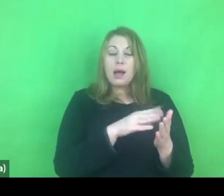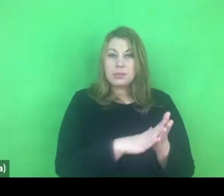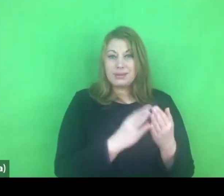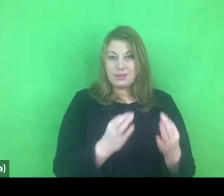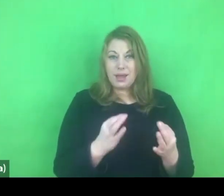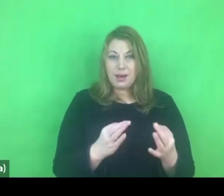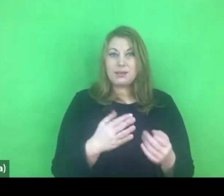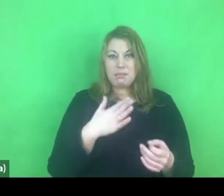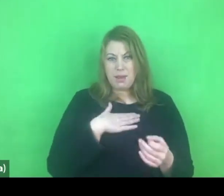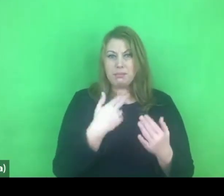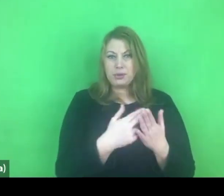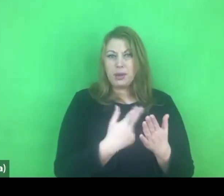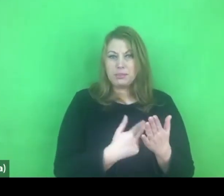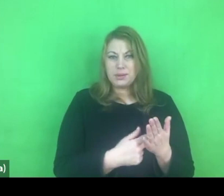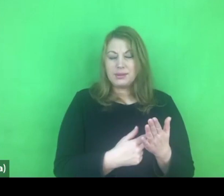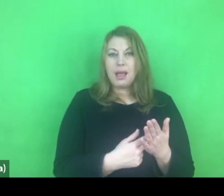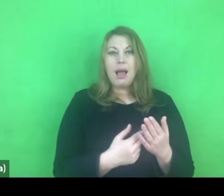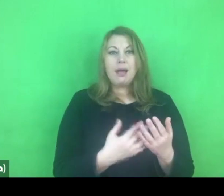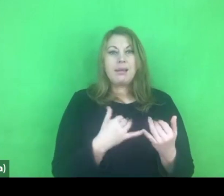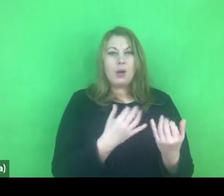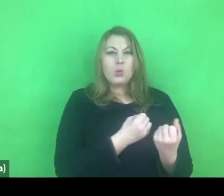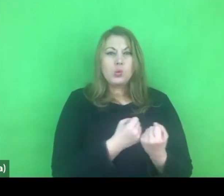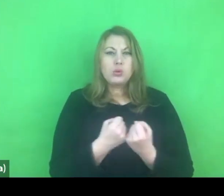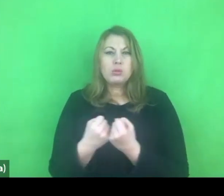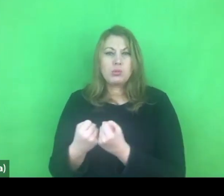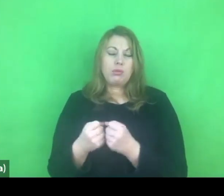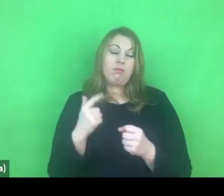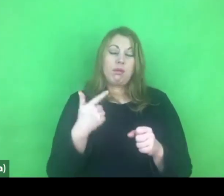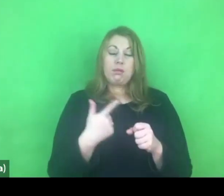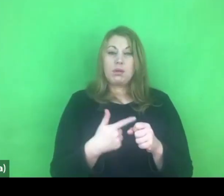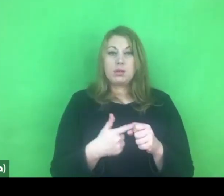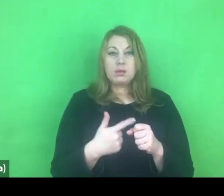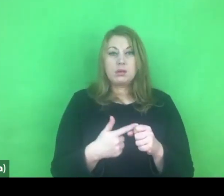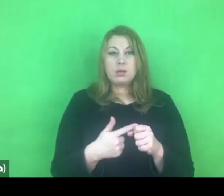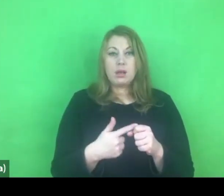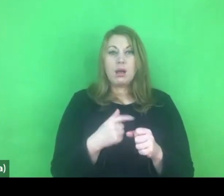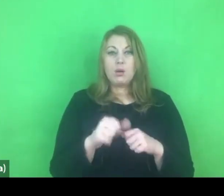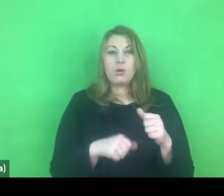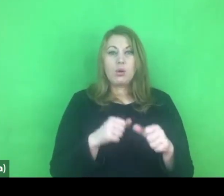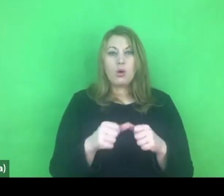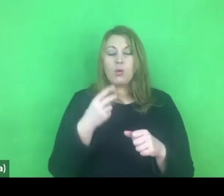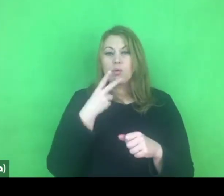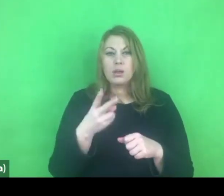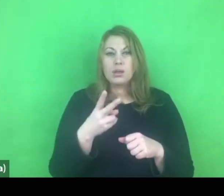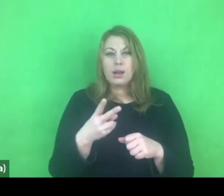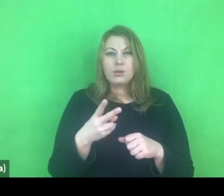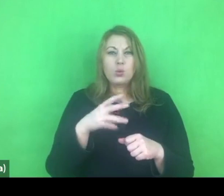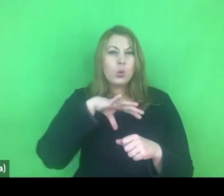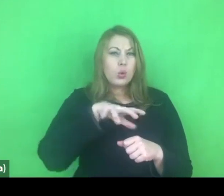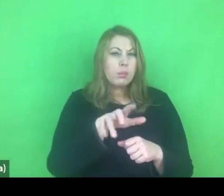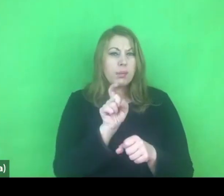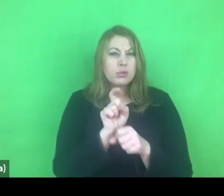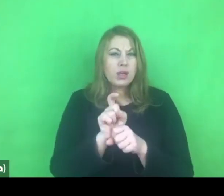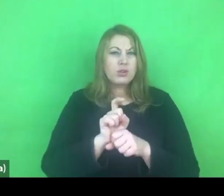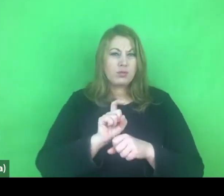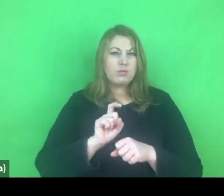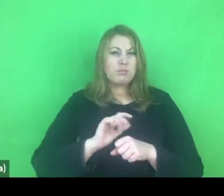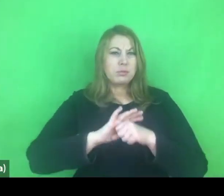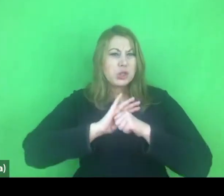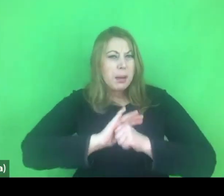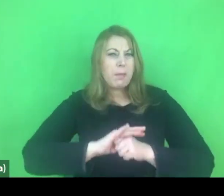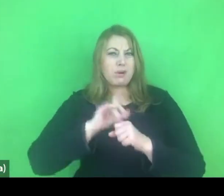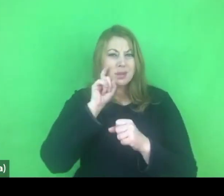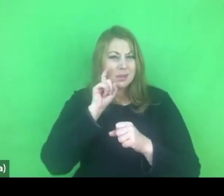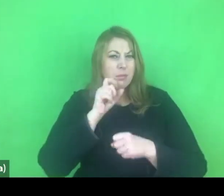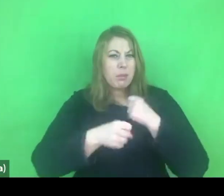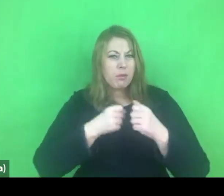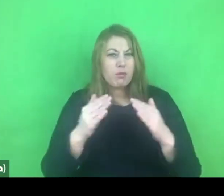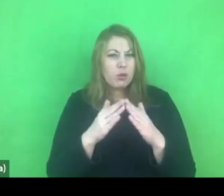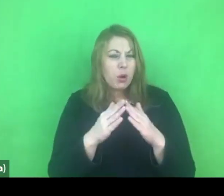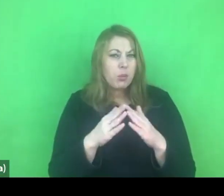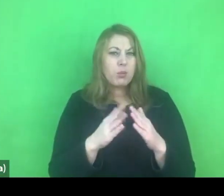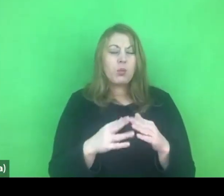Ten rok 2020 pokazuje nam, że do tego obszaru przeciwdziałania przemocy podłączane są inne tematy, które są drażliwe społecznie.